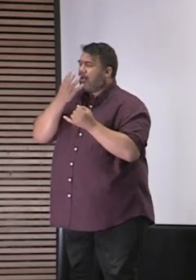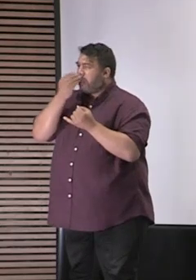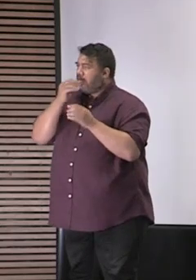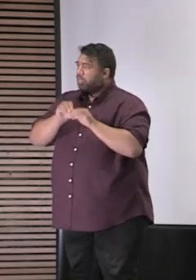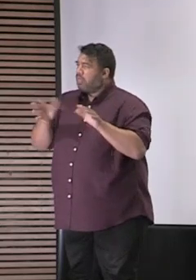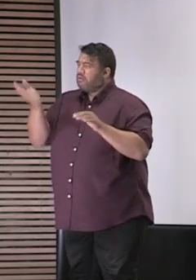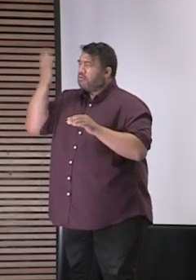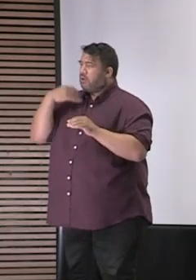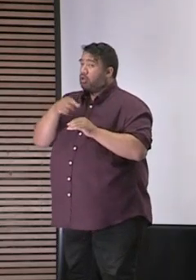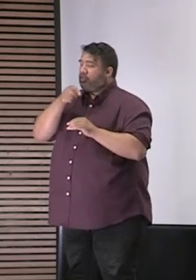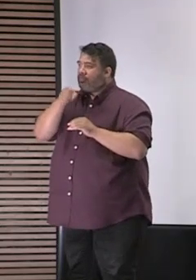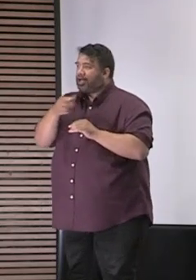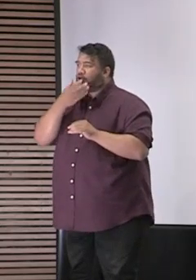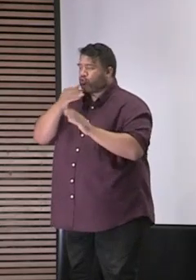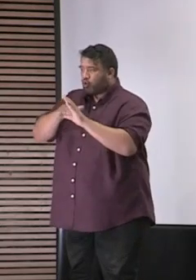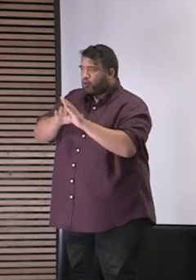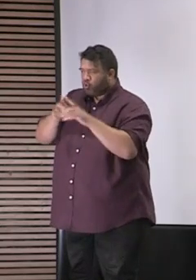Rodney Jones fue entrevistado esta mañana y hablé de algunos